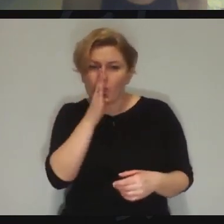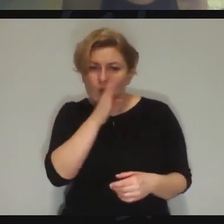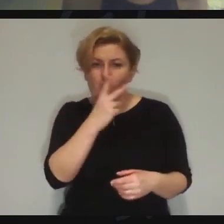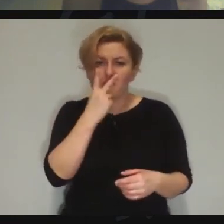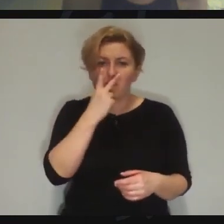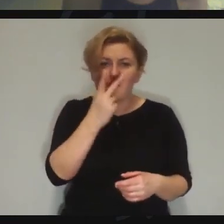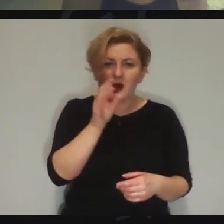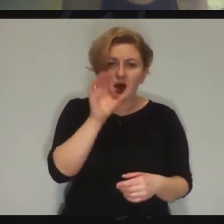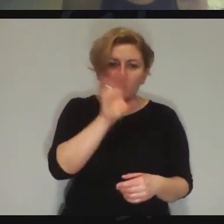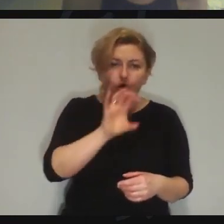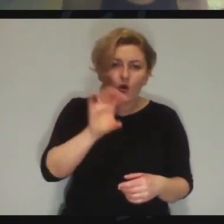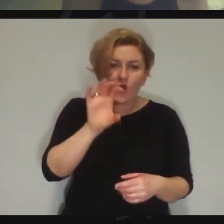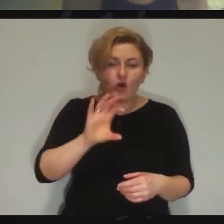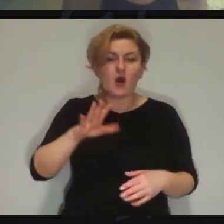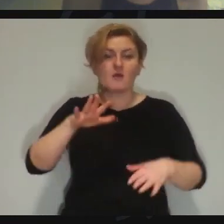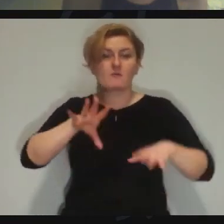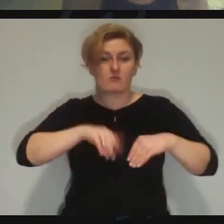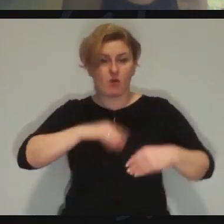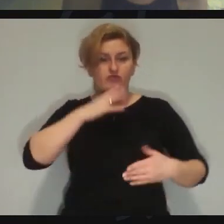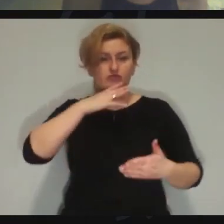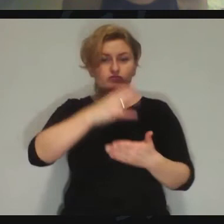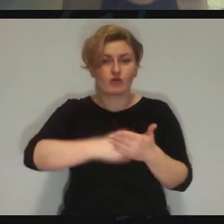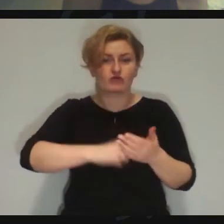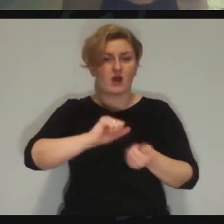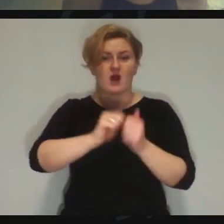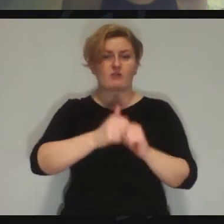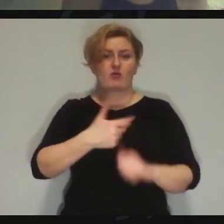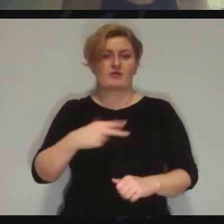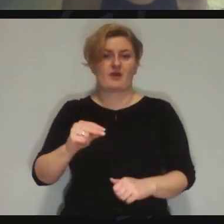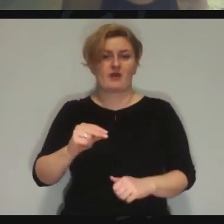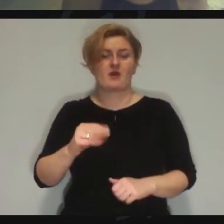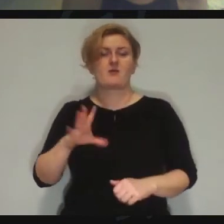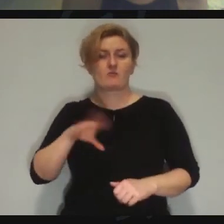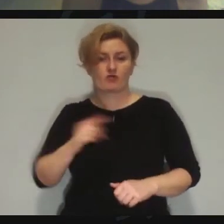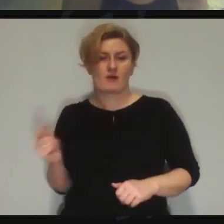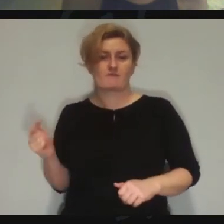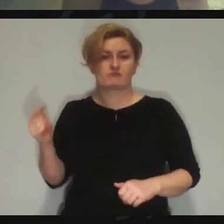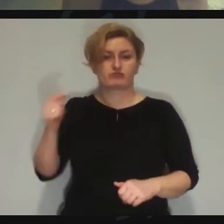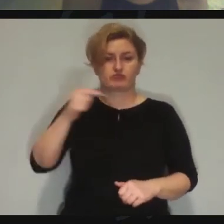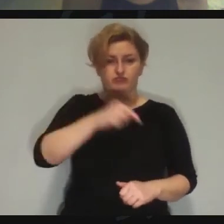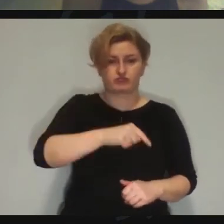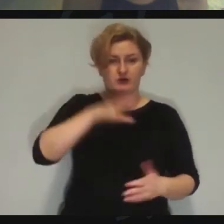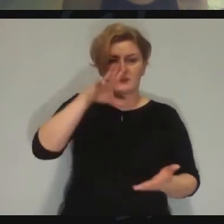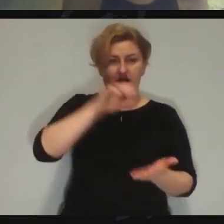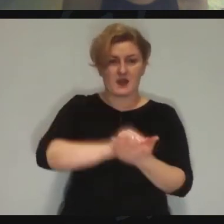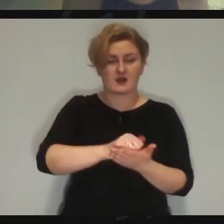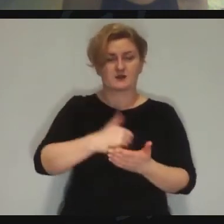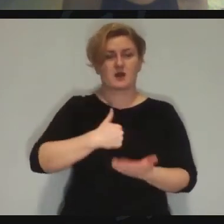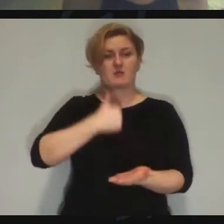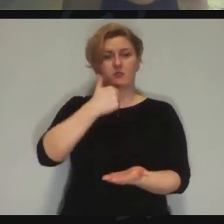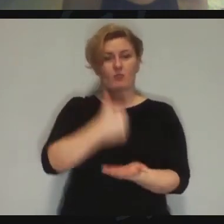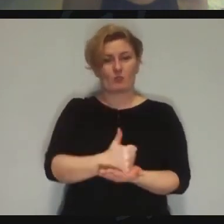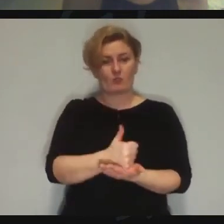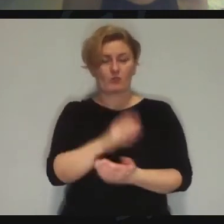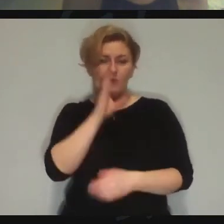i może z tego skorzystać, albo nie. Może przyjść na zajęcia i stać z boku, przyglądać się,